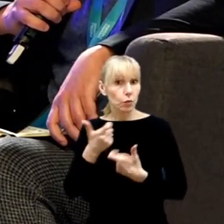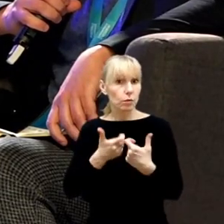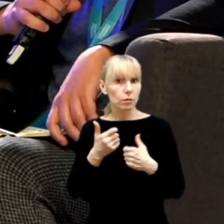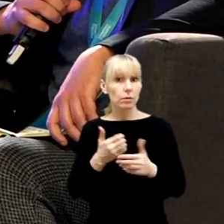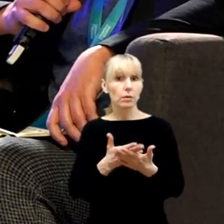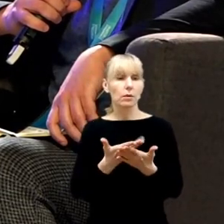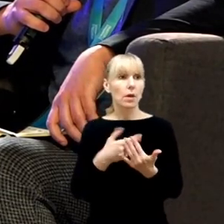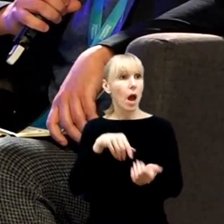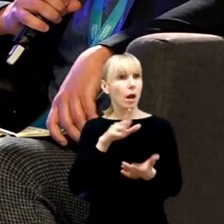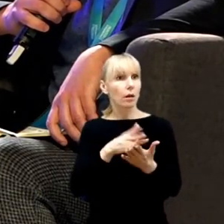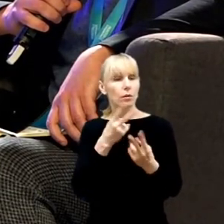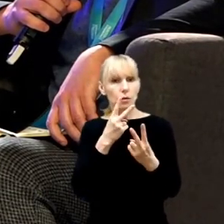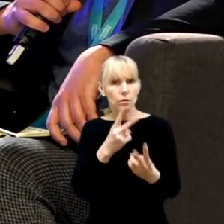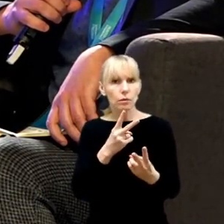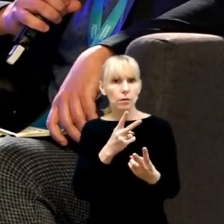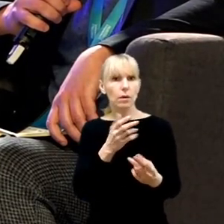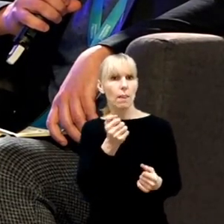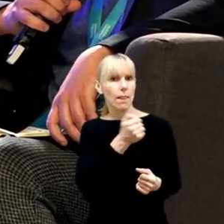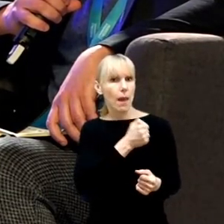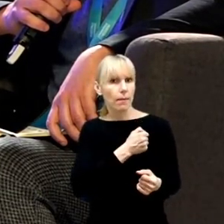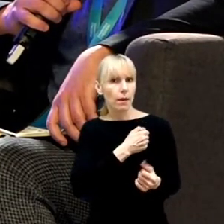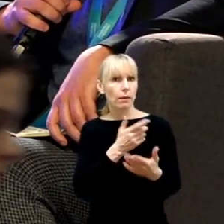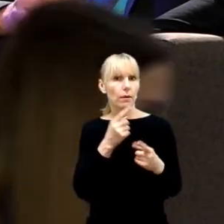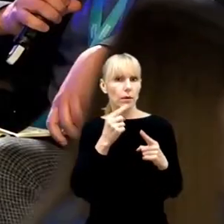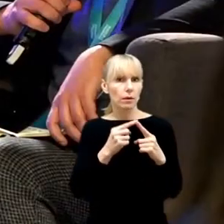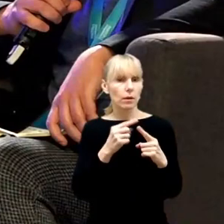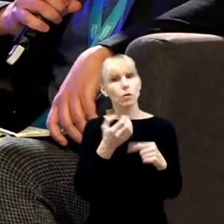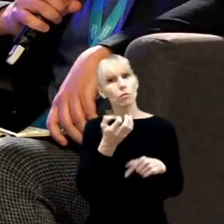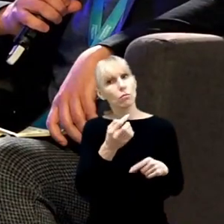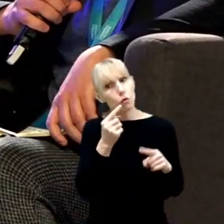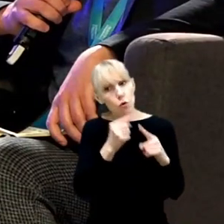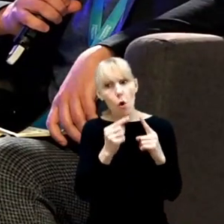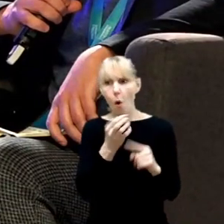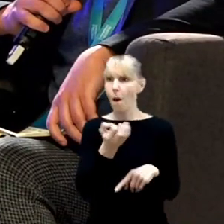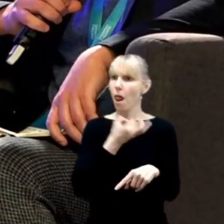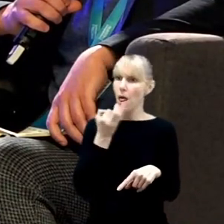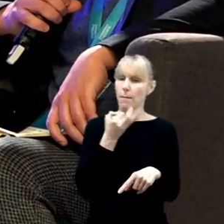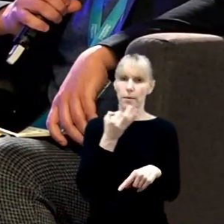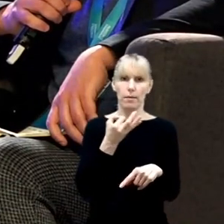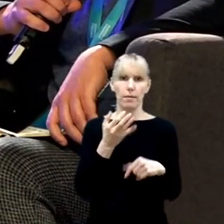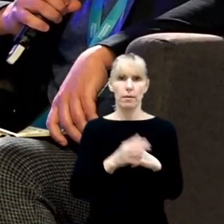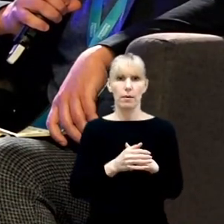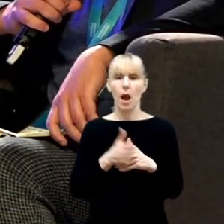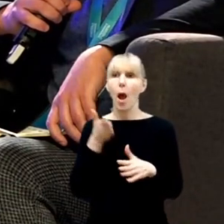On zaczął być postrzegany trochę lepiej i to, co się wydarzyło w momencie,